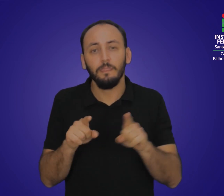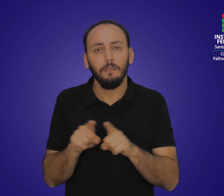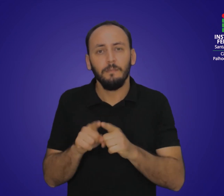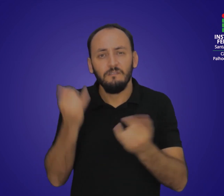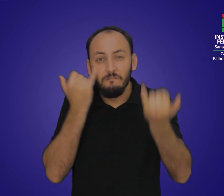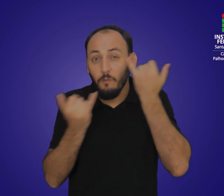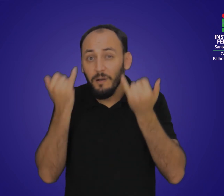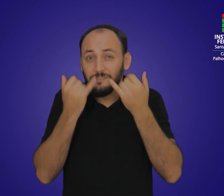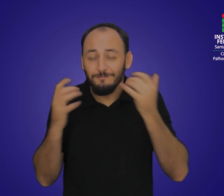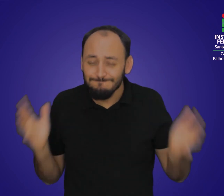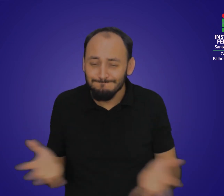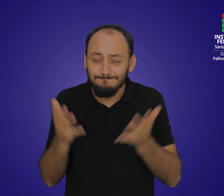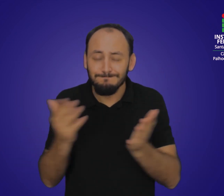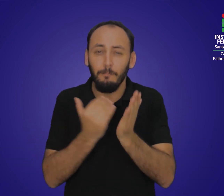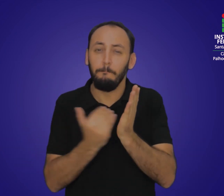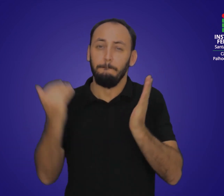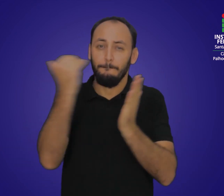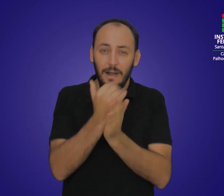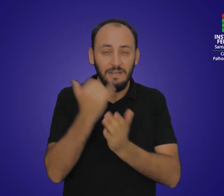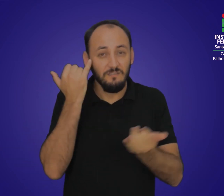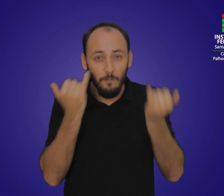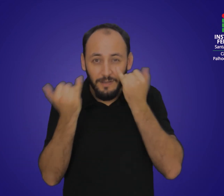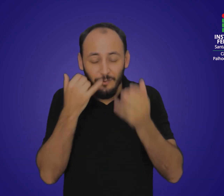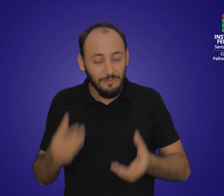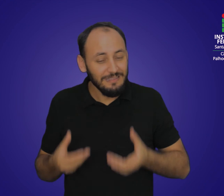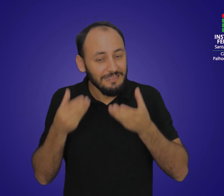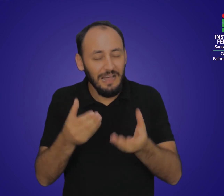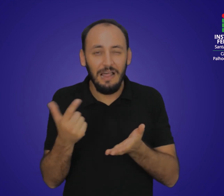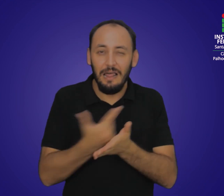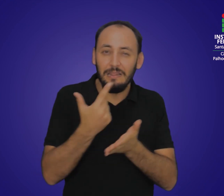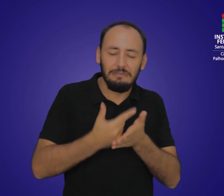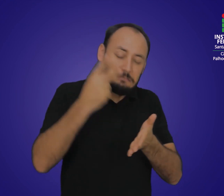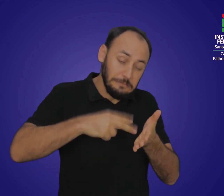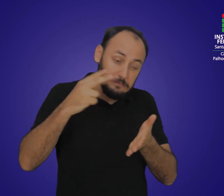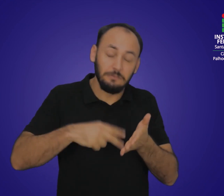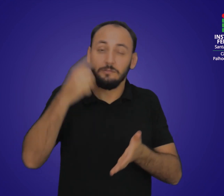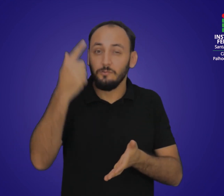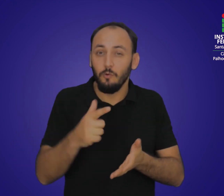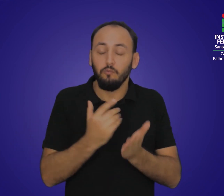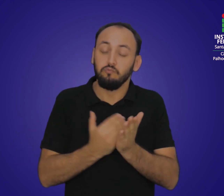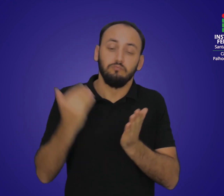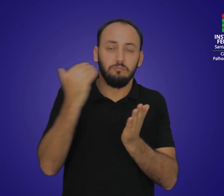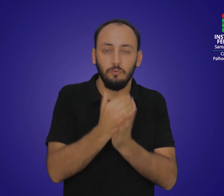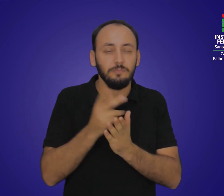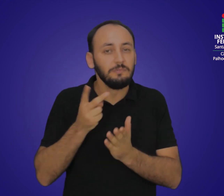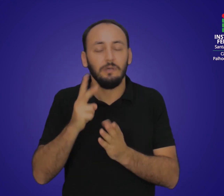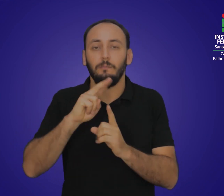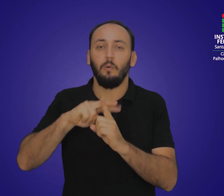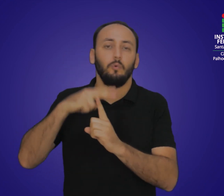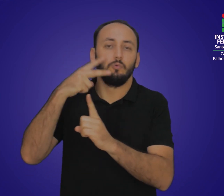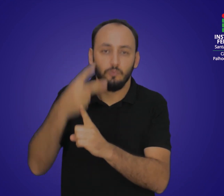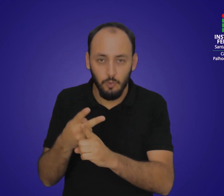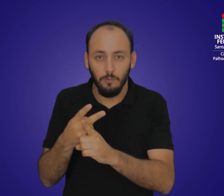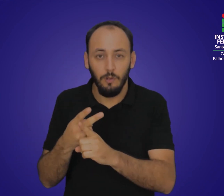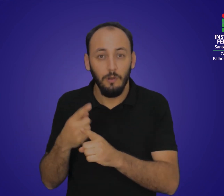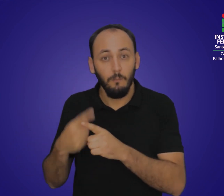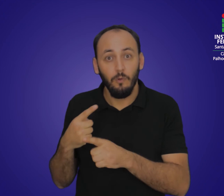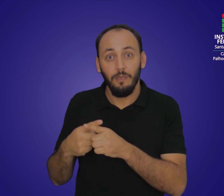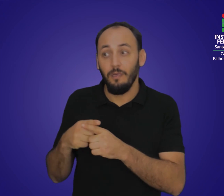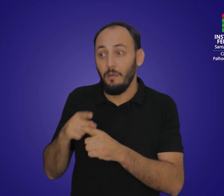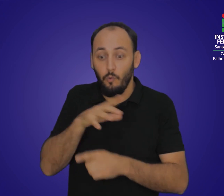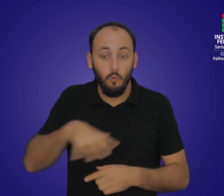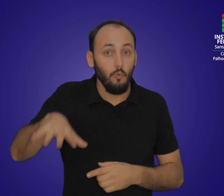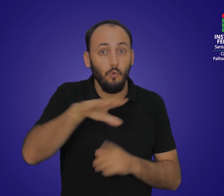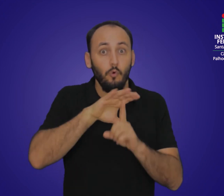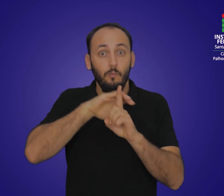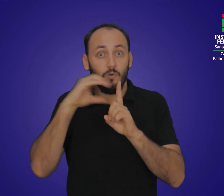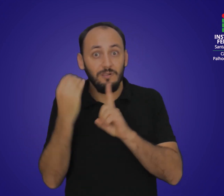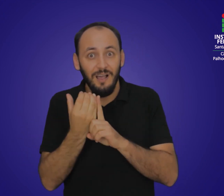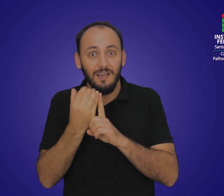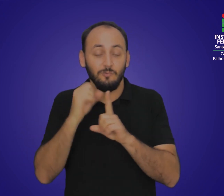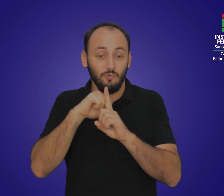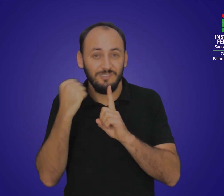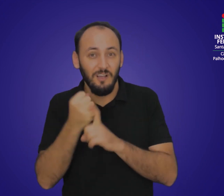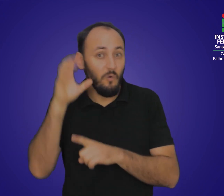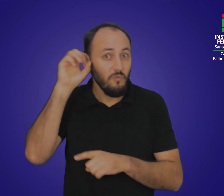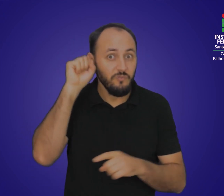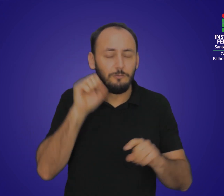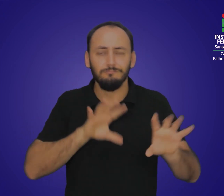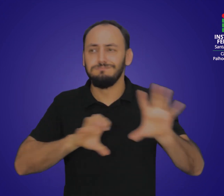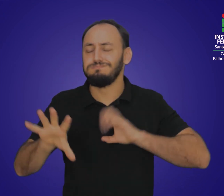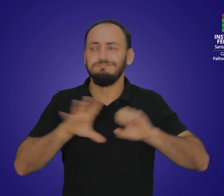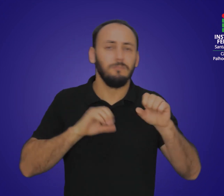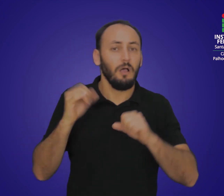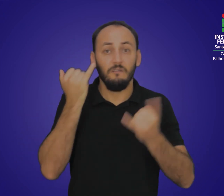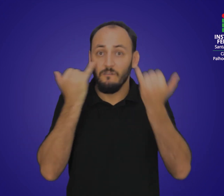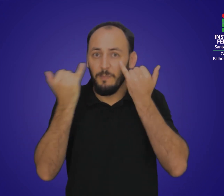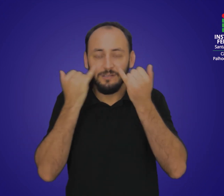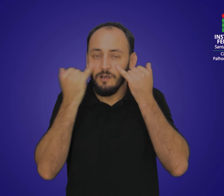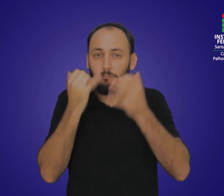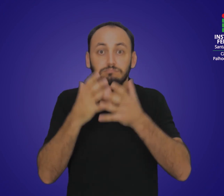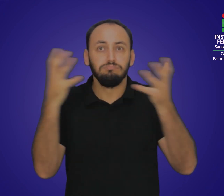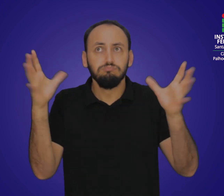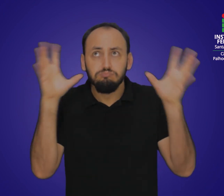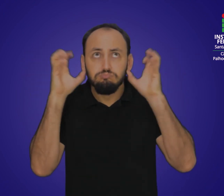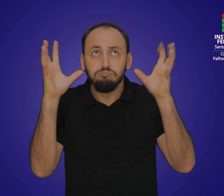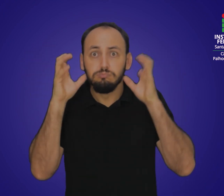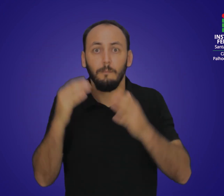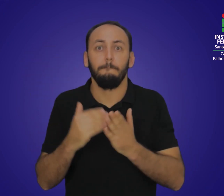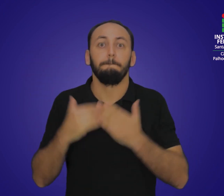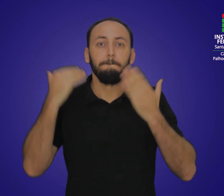Tem mais informações visuais através de imagens e leituras, pois a sociedade em que estão inseridos é ouvinte e grande parte da informação que chega é a partir da audição.